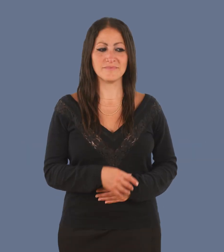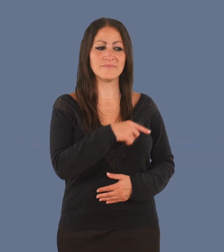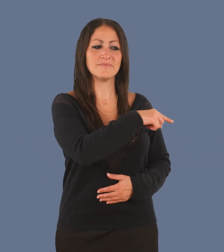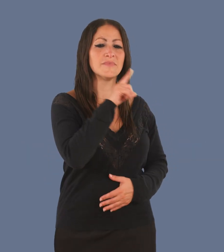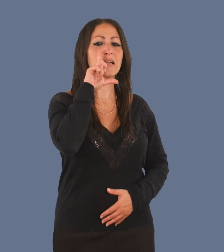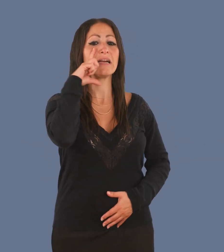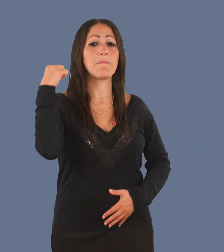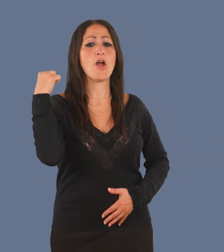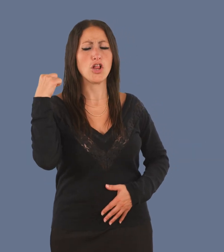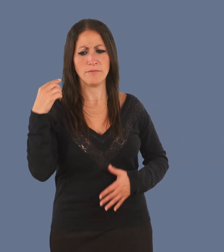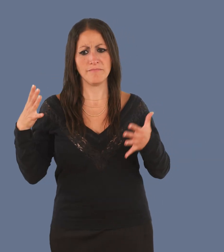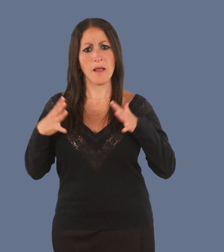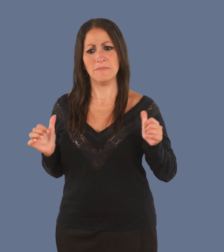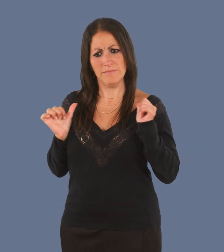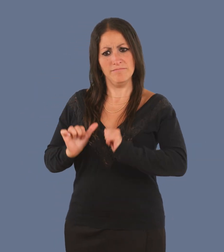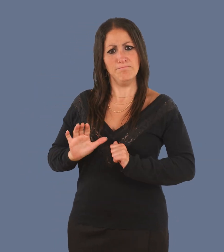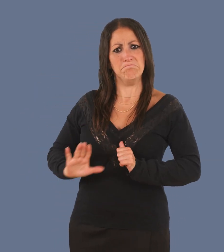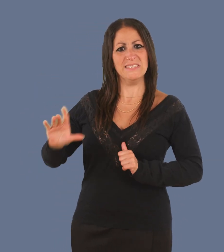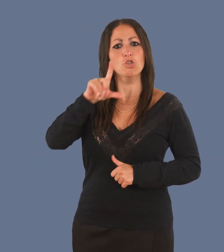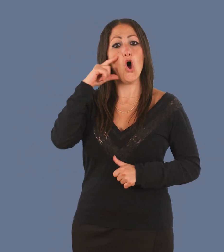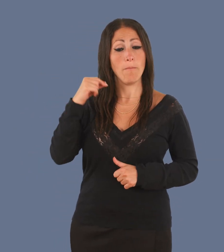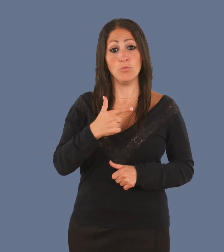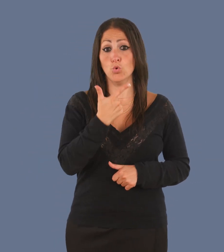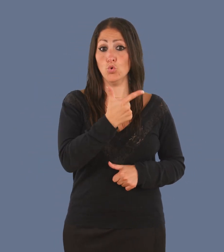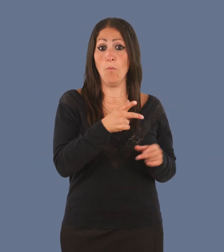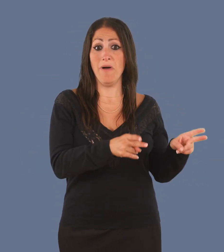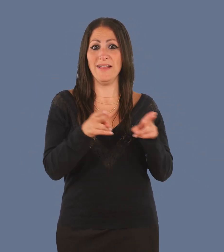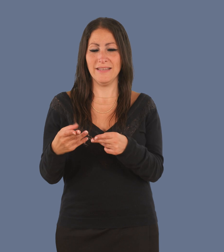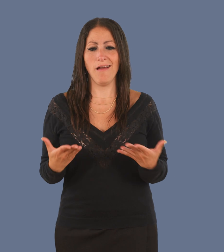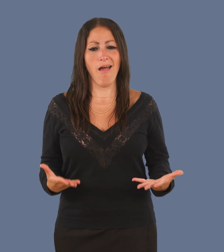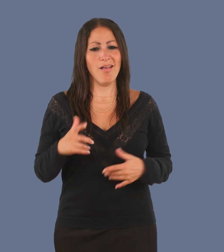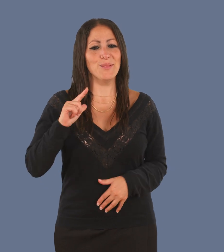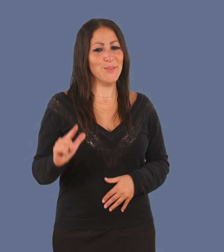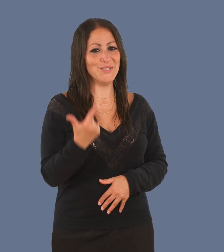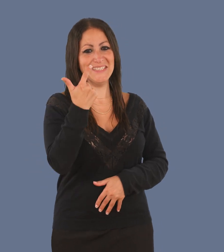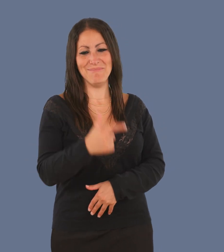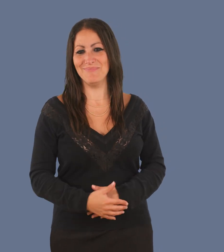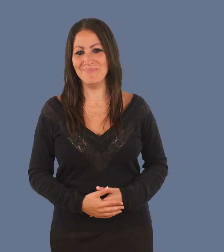« Caillebotte et le costume masculin 2/2 »